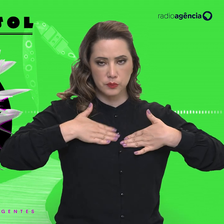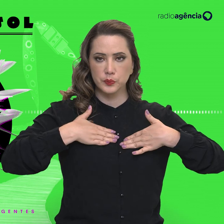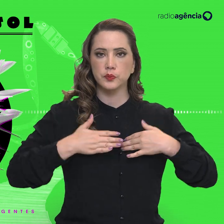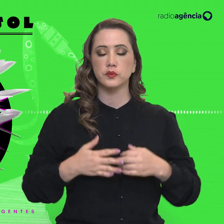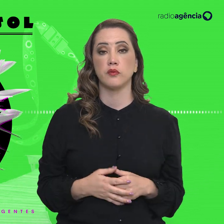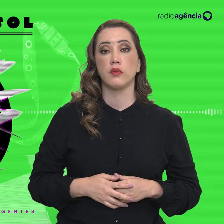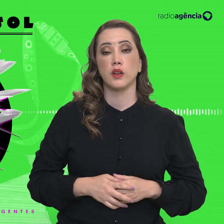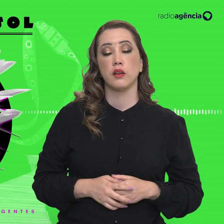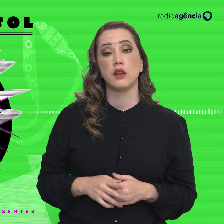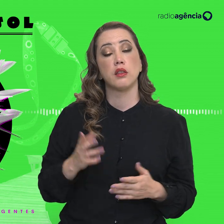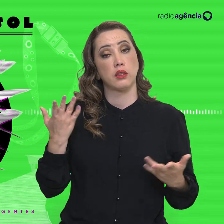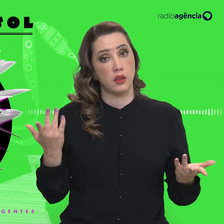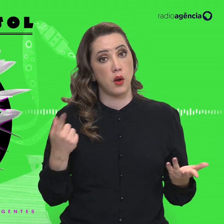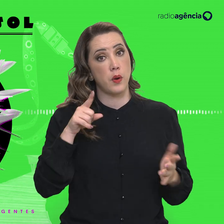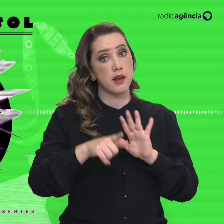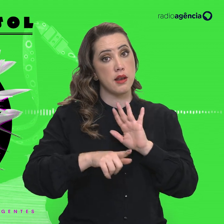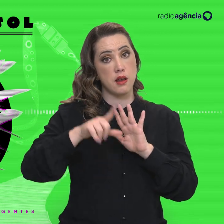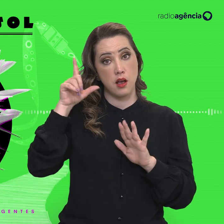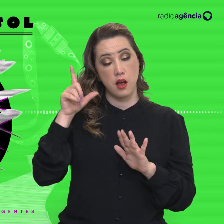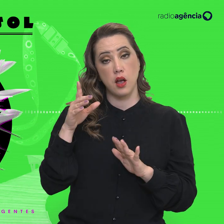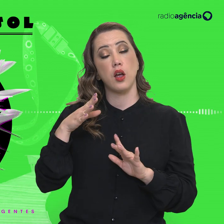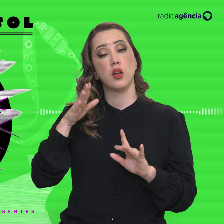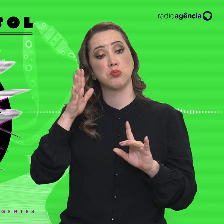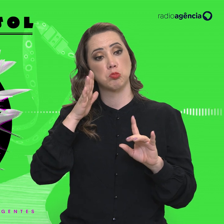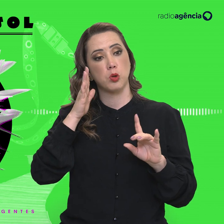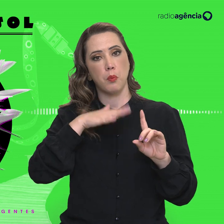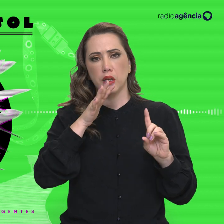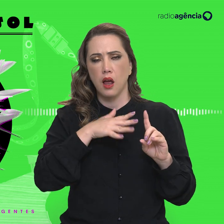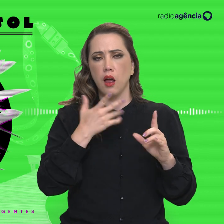dele se entender publicamente como autista, o que ocorreu lá pelos 26 anos.